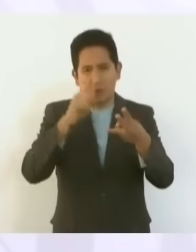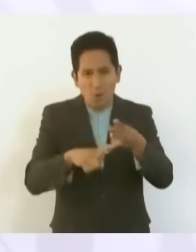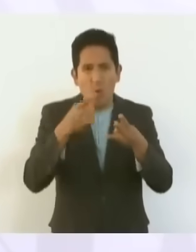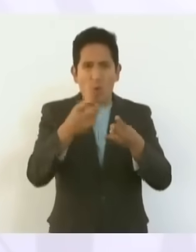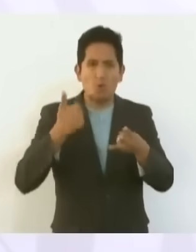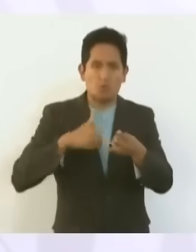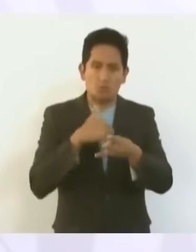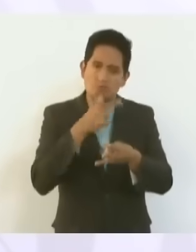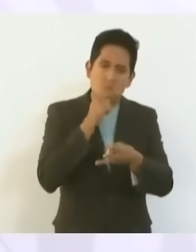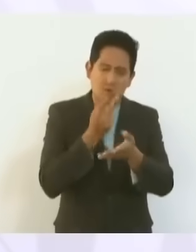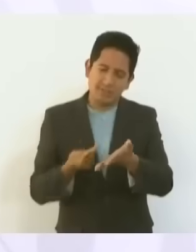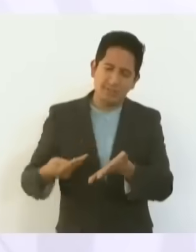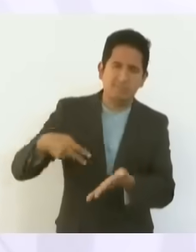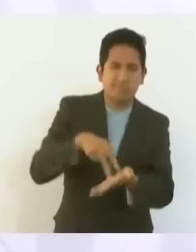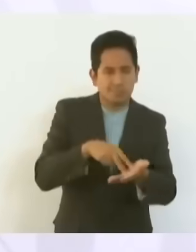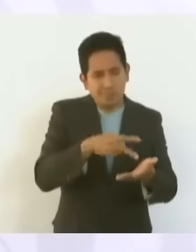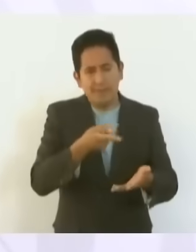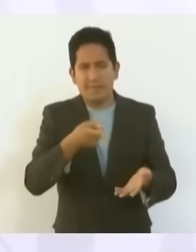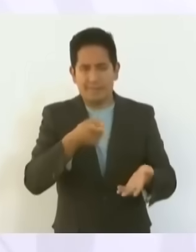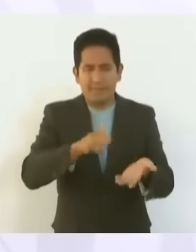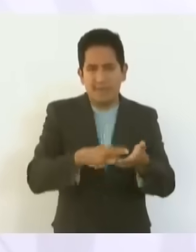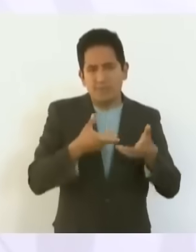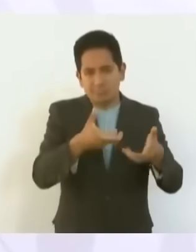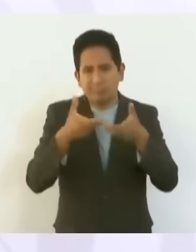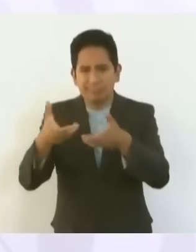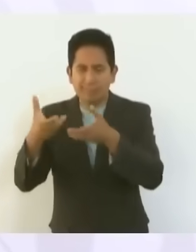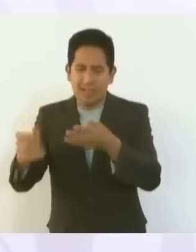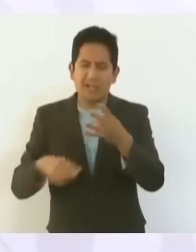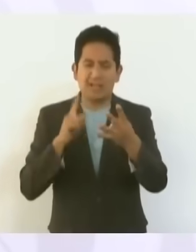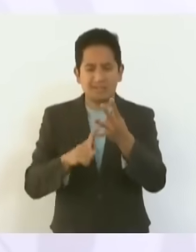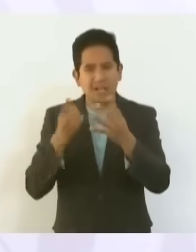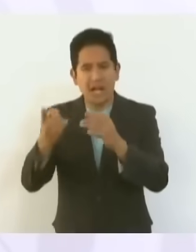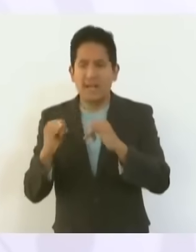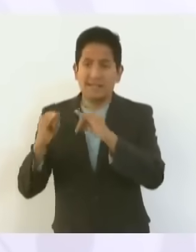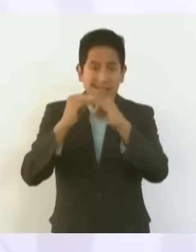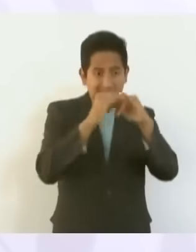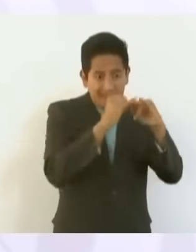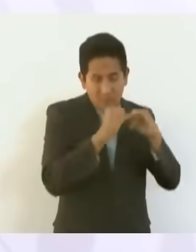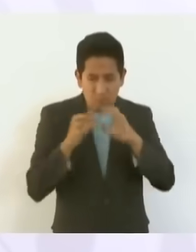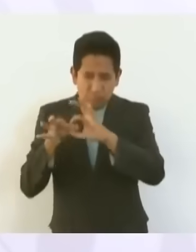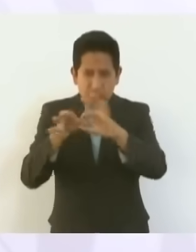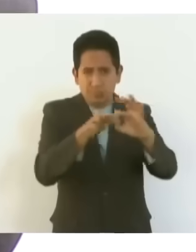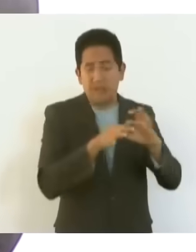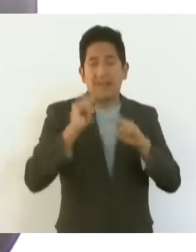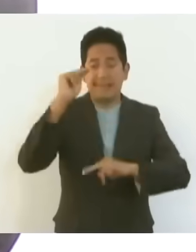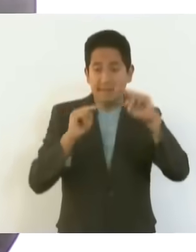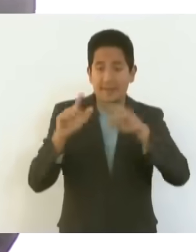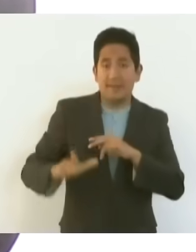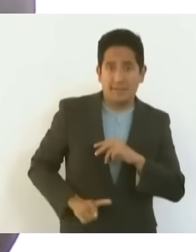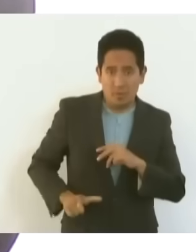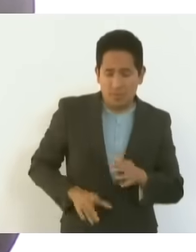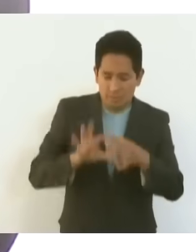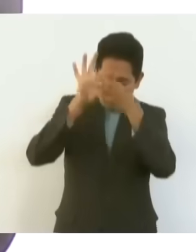fortalecimiento institucional, coordinación entre todos los niveles de gobierno. Así que